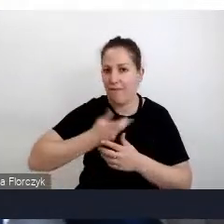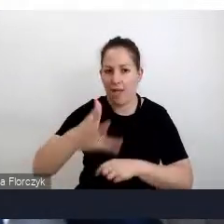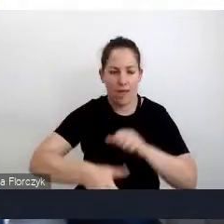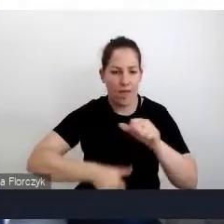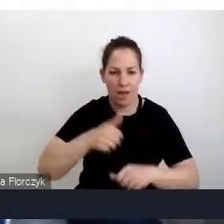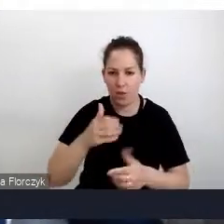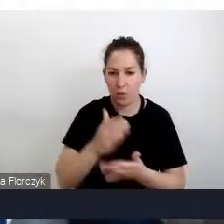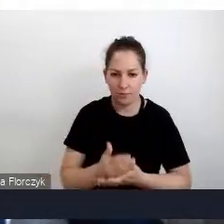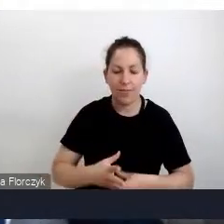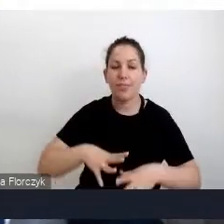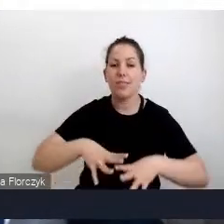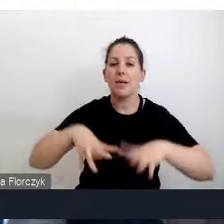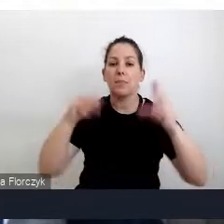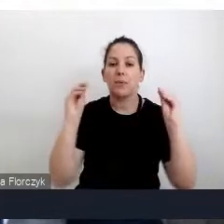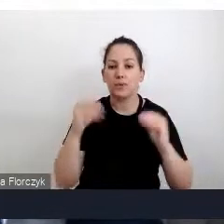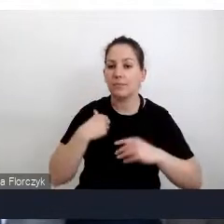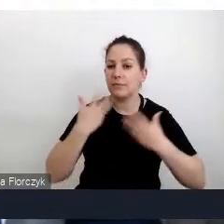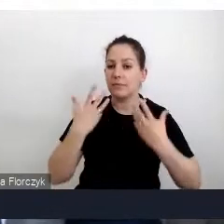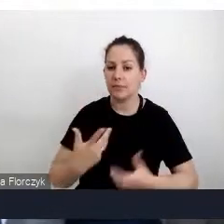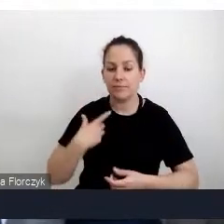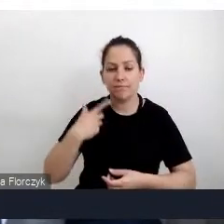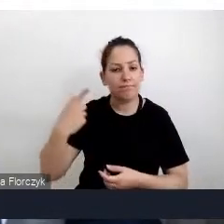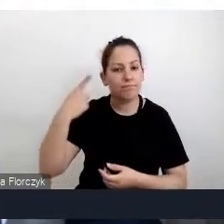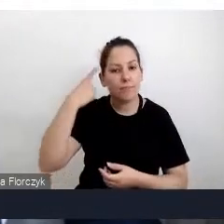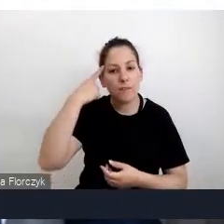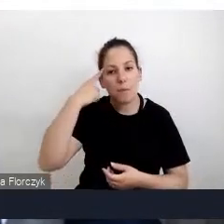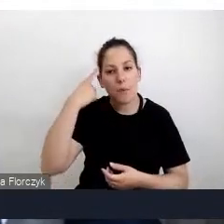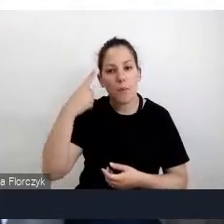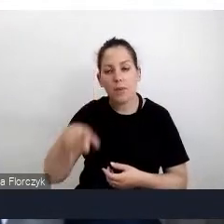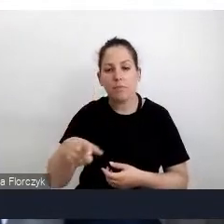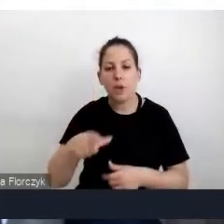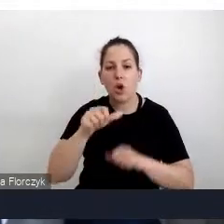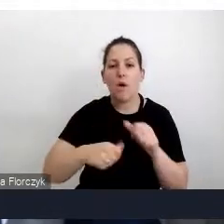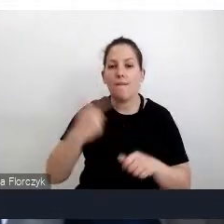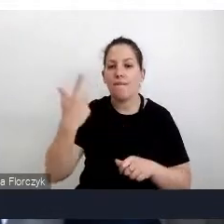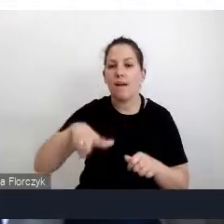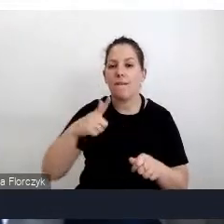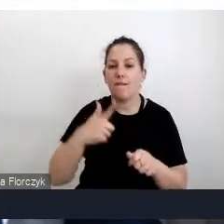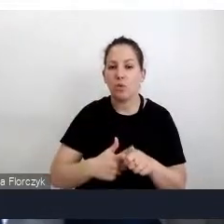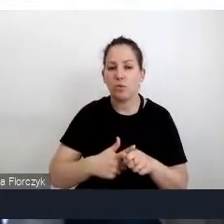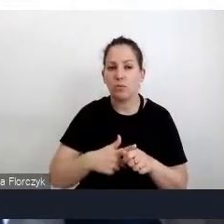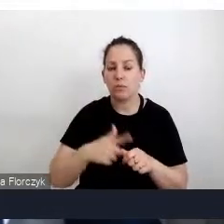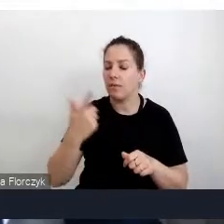Na początek chciałbym wspomnieć o roku 2004,